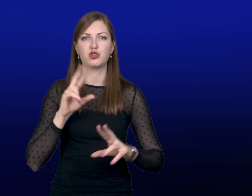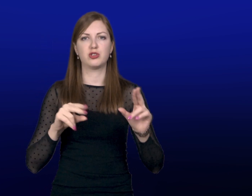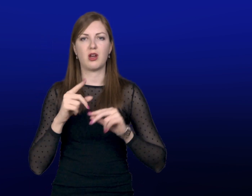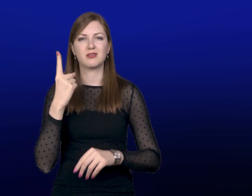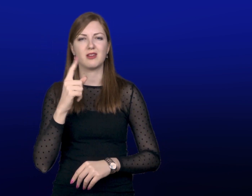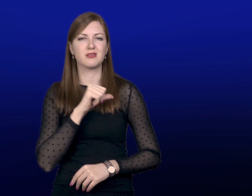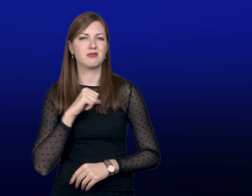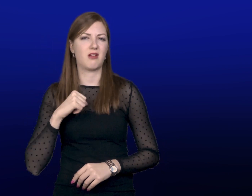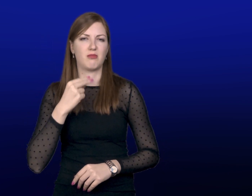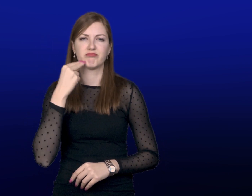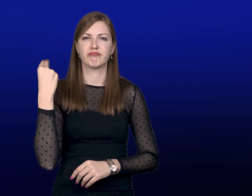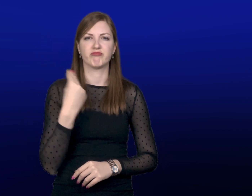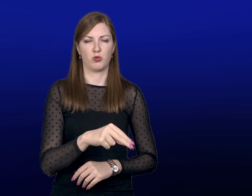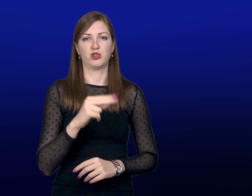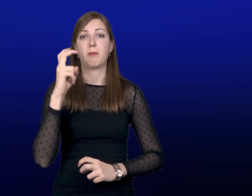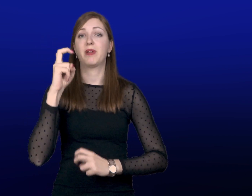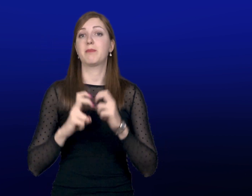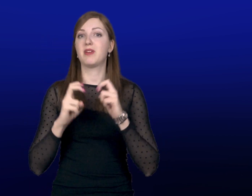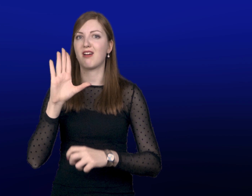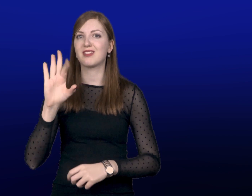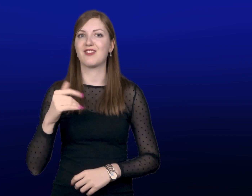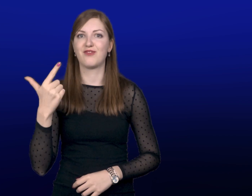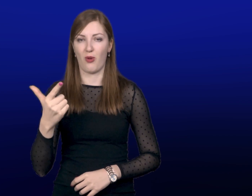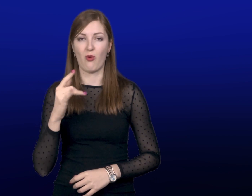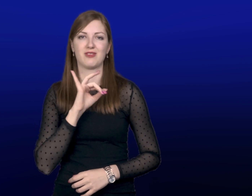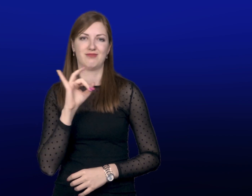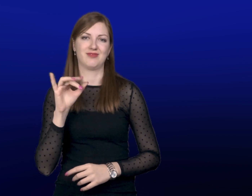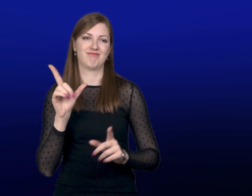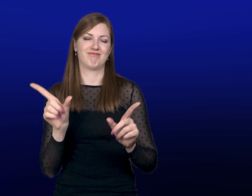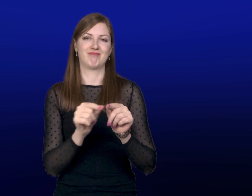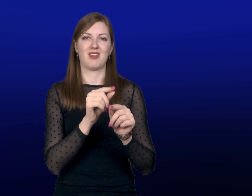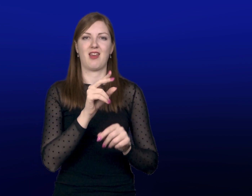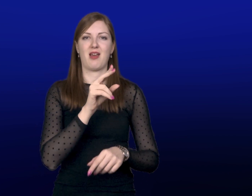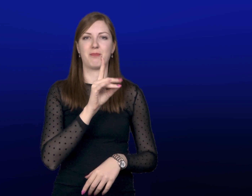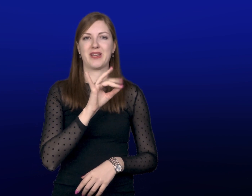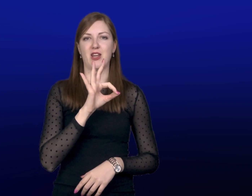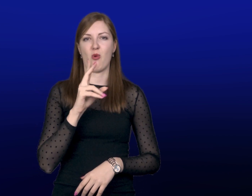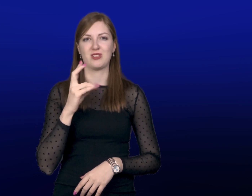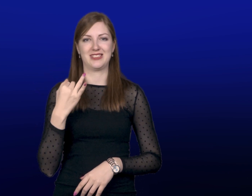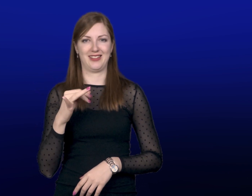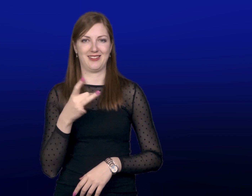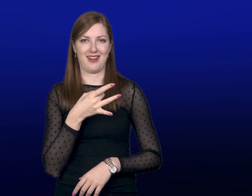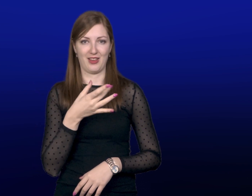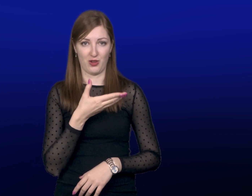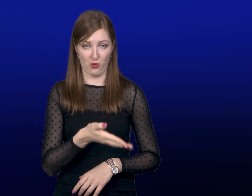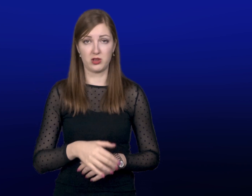считалось одним из лучших предприятий ВОГ и Приокского района